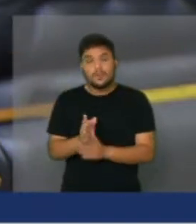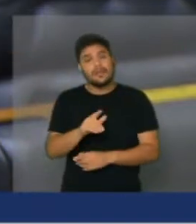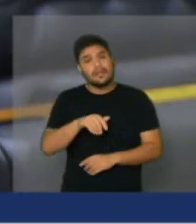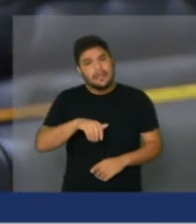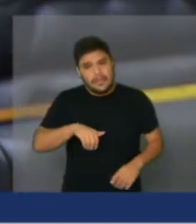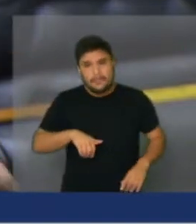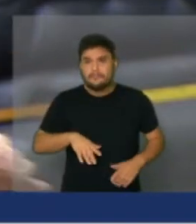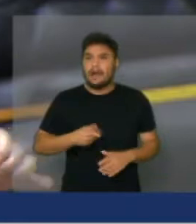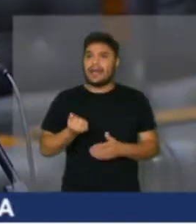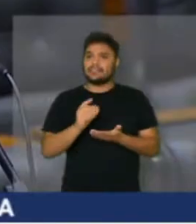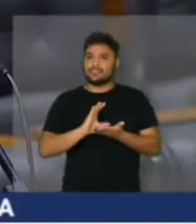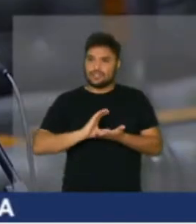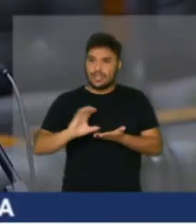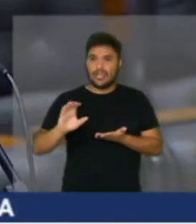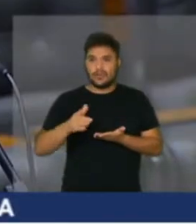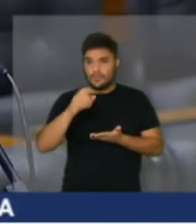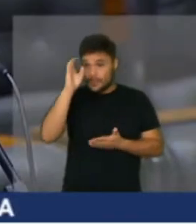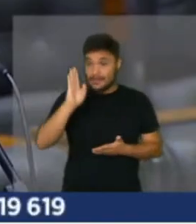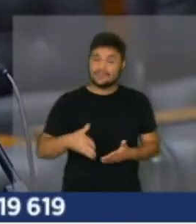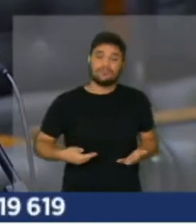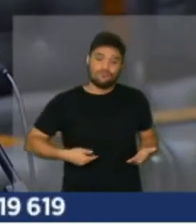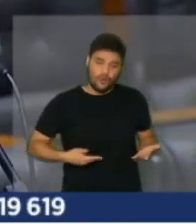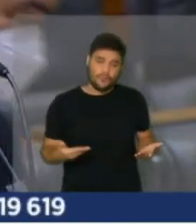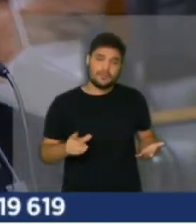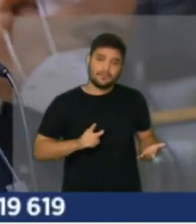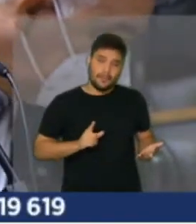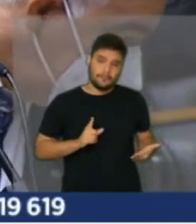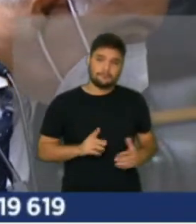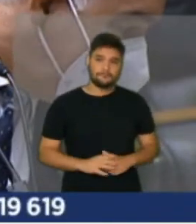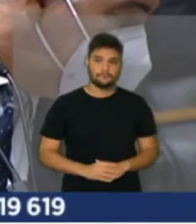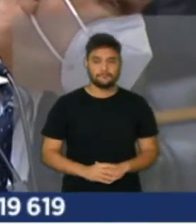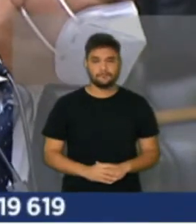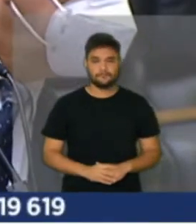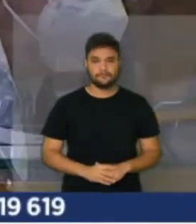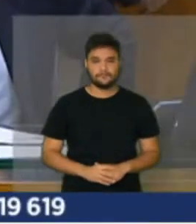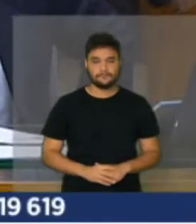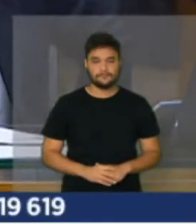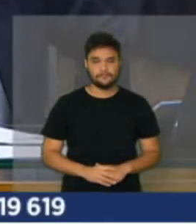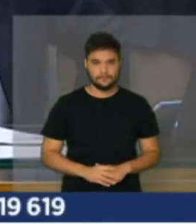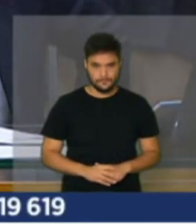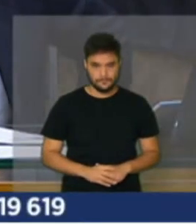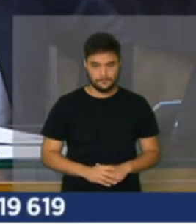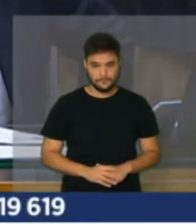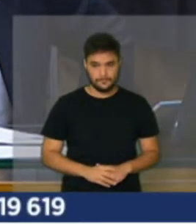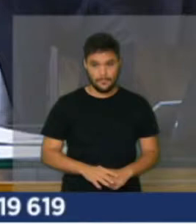PASSA FOME. -- [PRESIDENTE]: UM MINUTO DEPUTADO ENIO VERRI. -- [DEPUTADO]: PRESIDENTE, EU QUERO PRIMEIRO PARABENIZÁ-LO EM VER UM... UM